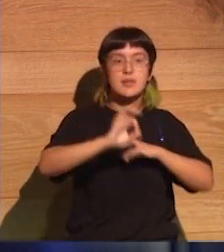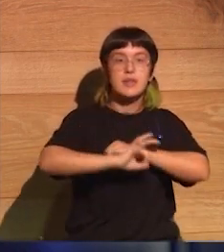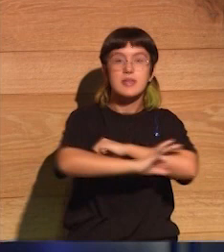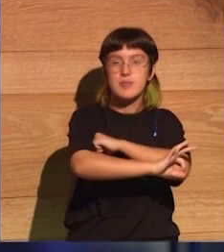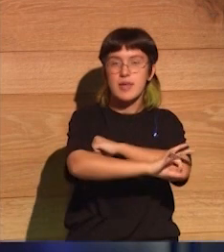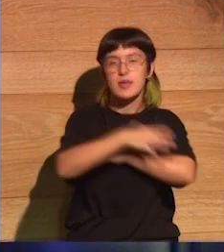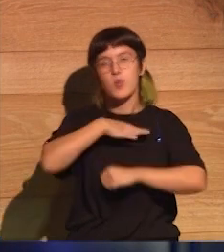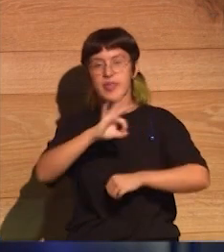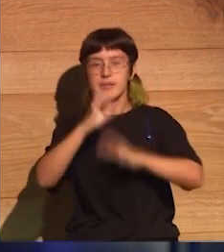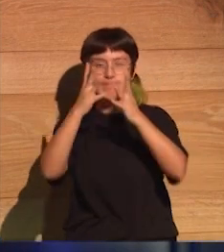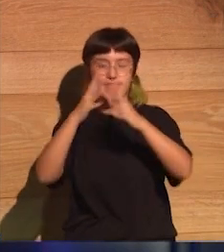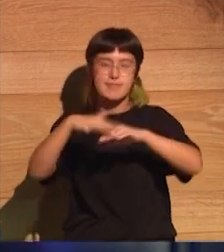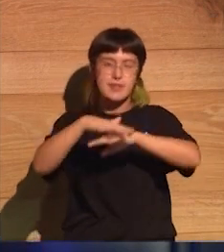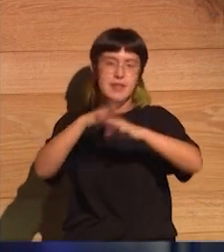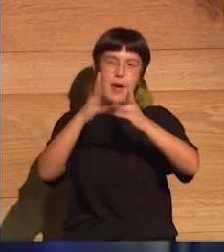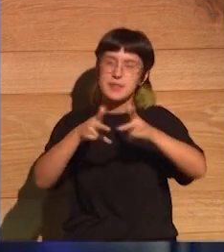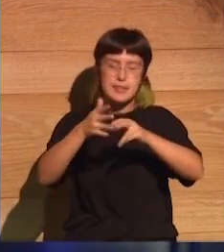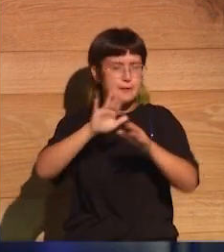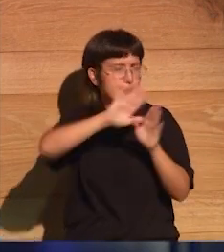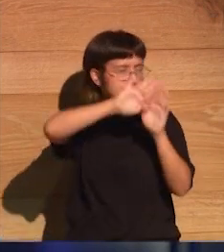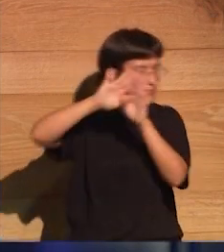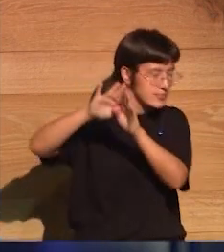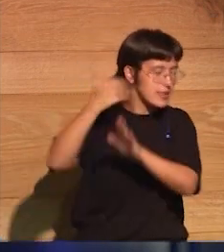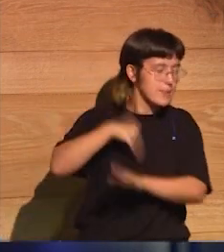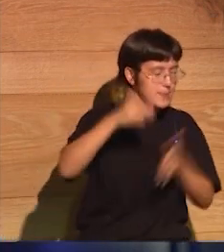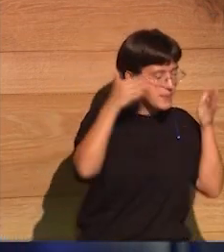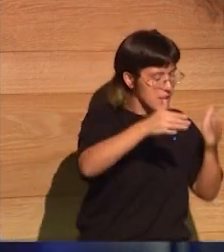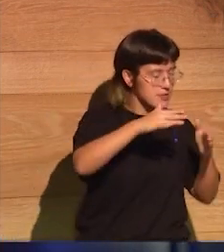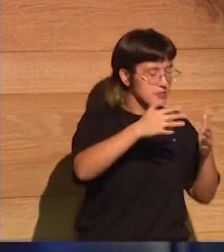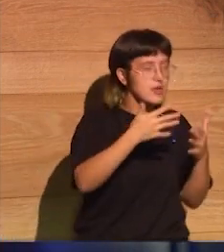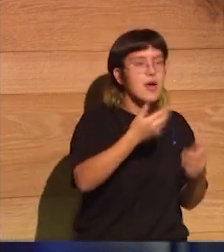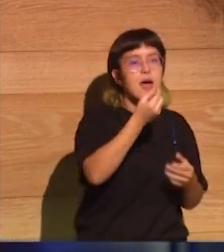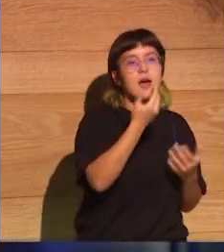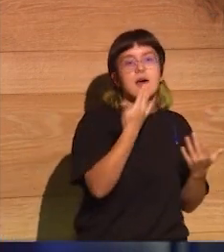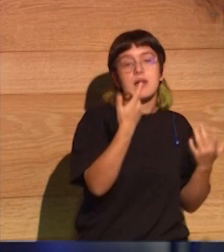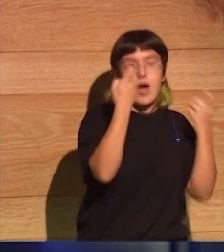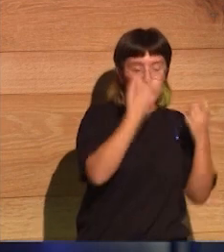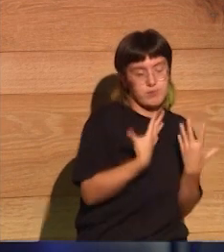de la gestión y puedan dedicarse realmente al acompañamiento de los alumnos. Quiero terminar